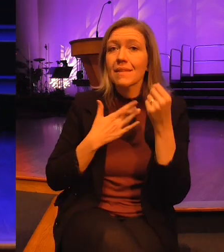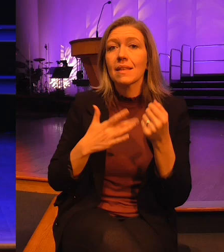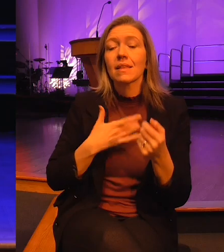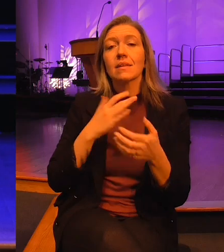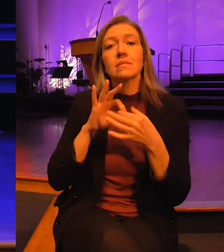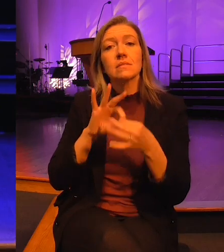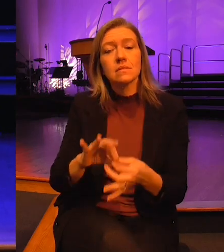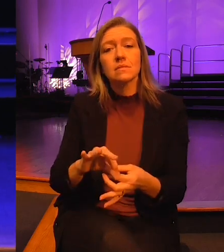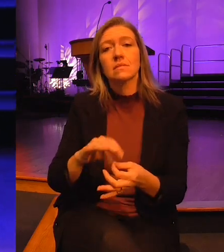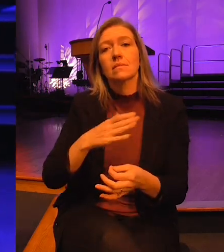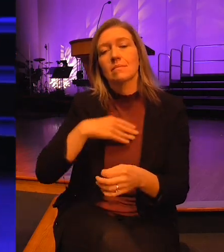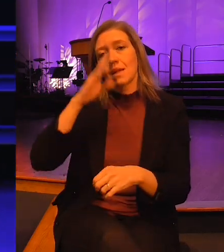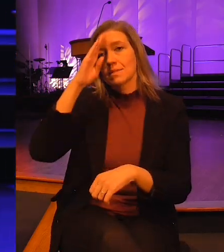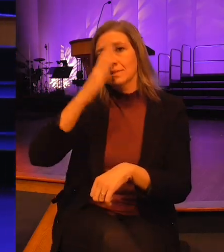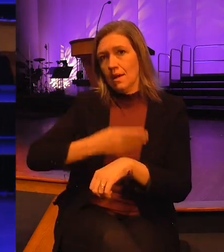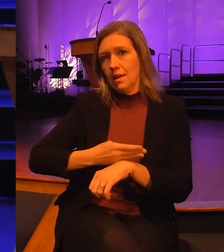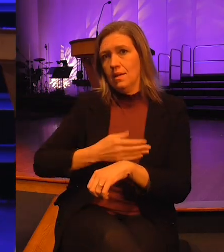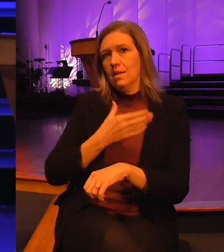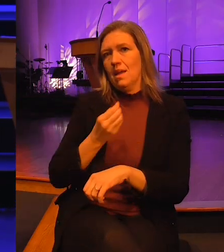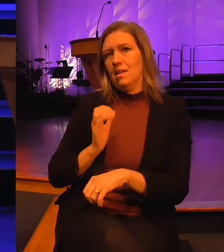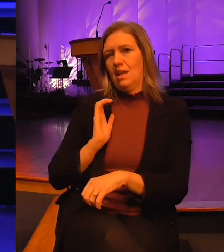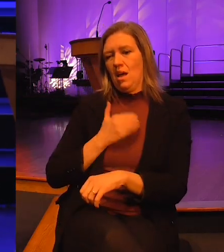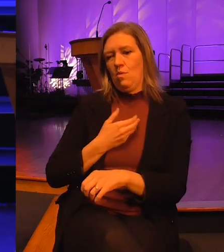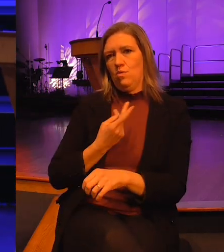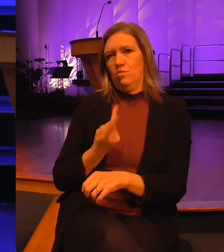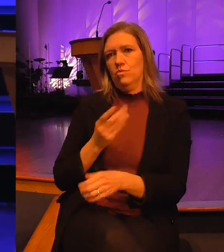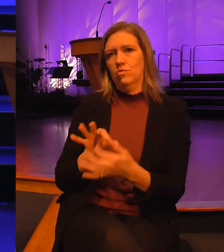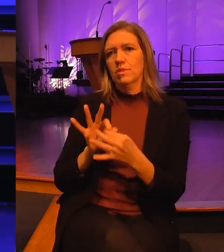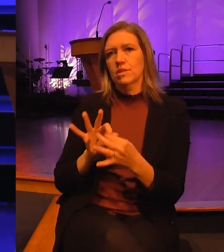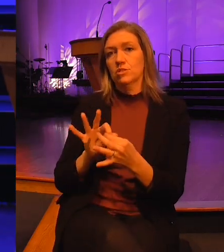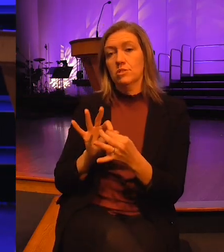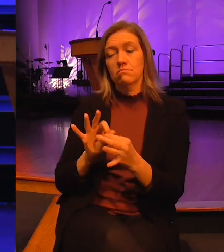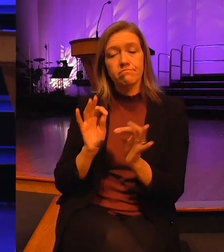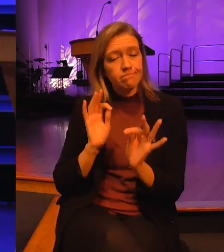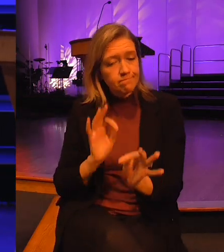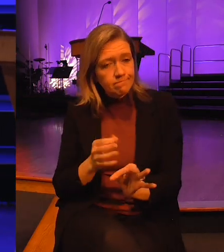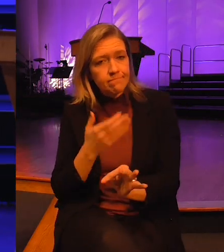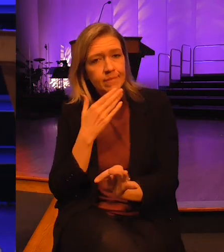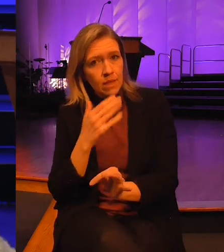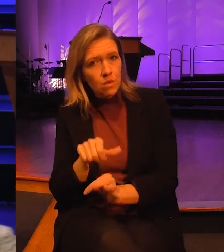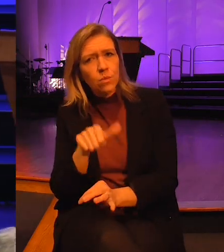tu relación muchas gracias alguien más uh sí